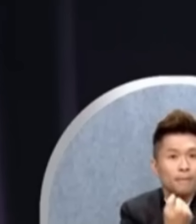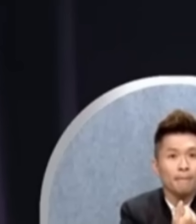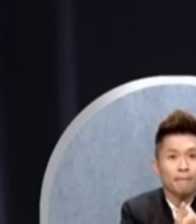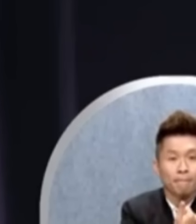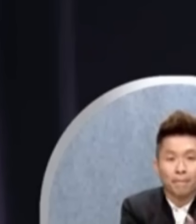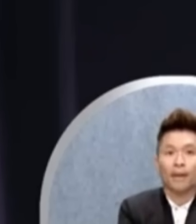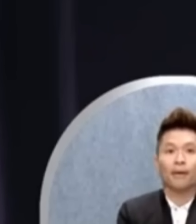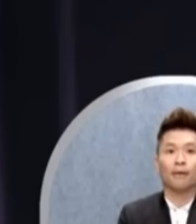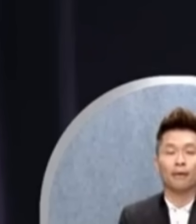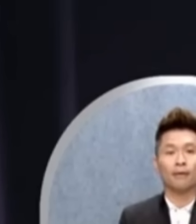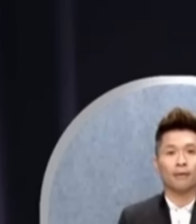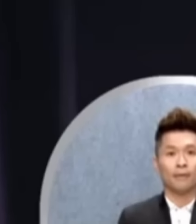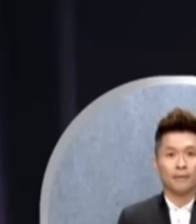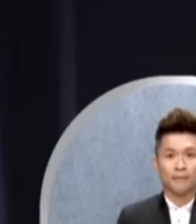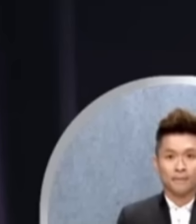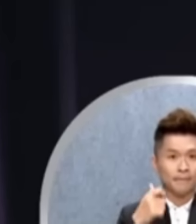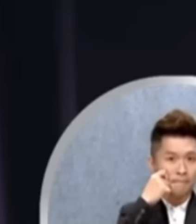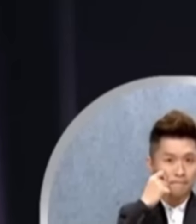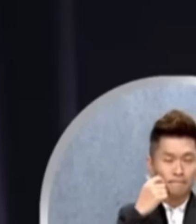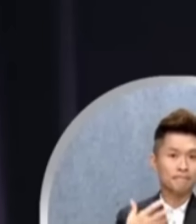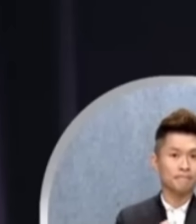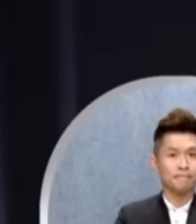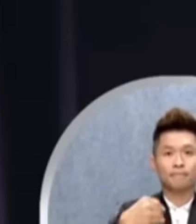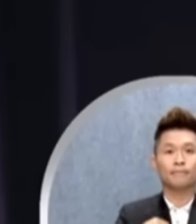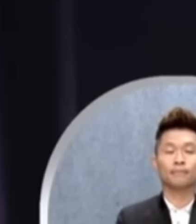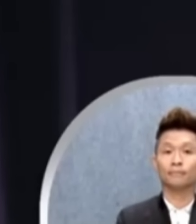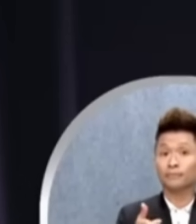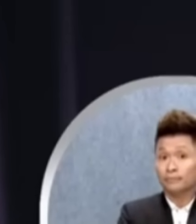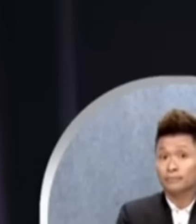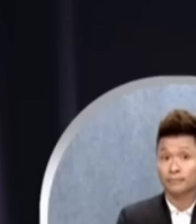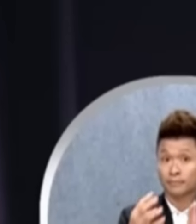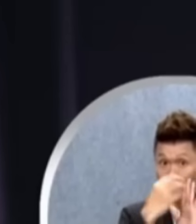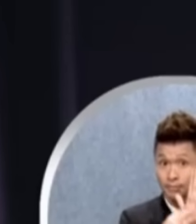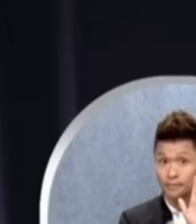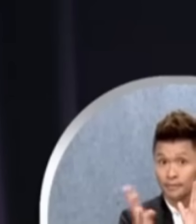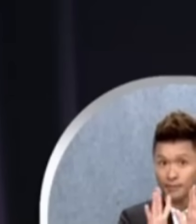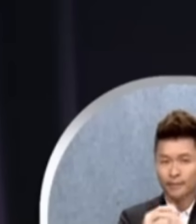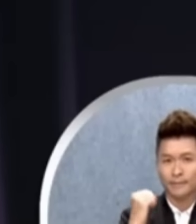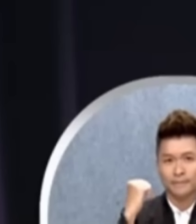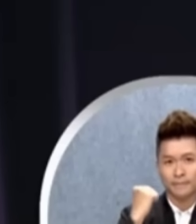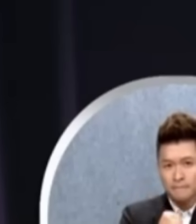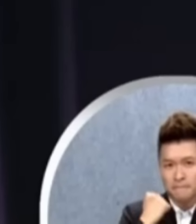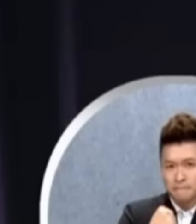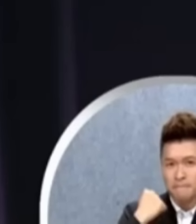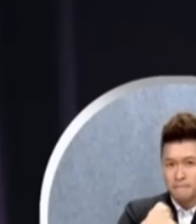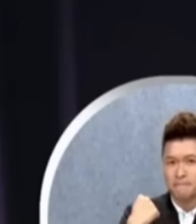抵抗一切的困難 最重要就是四個字 苦幹實幹